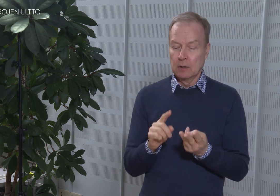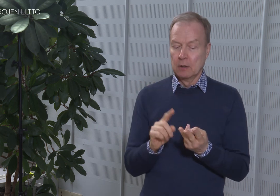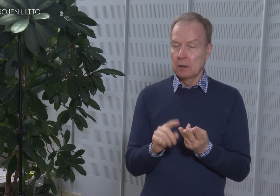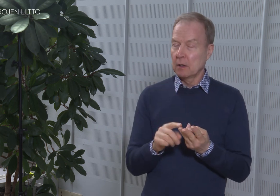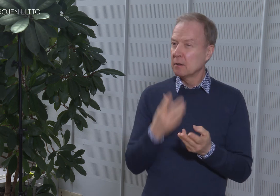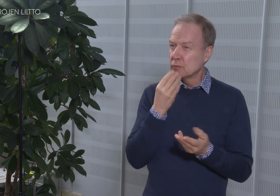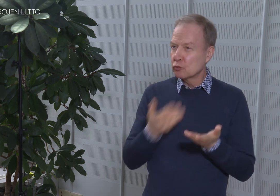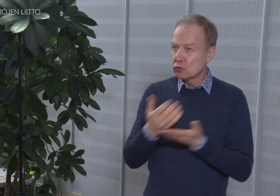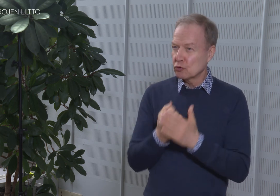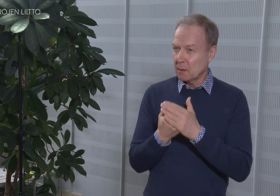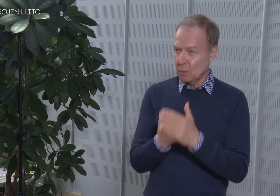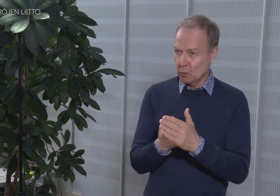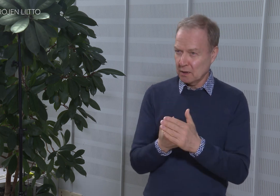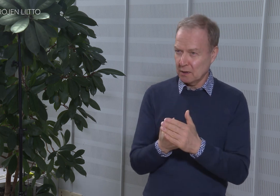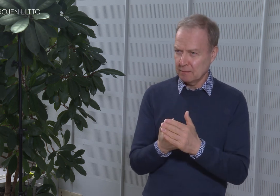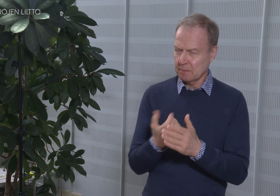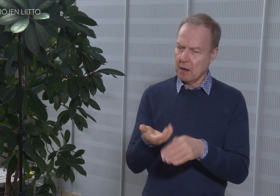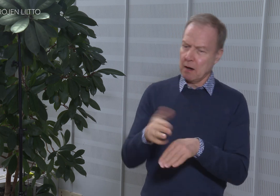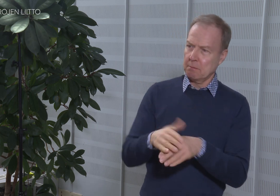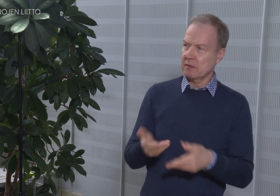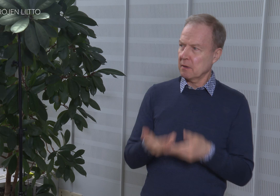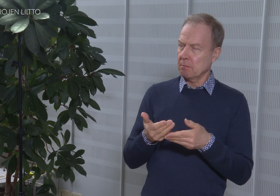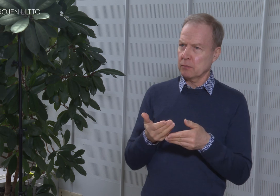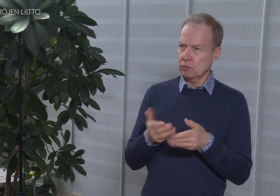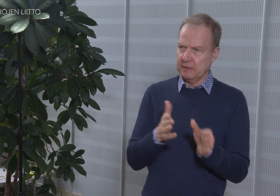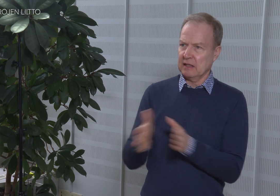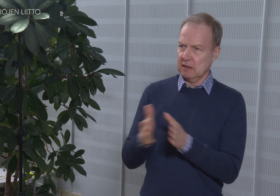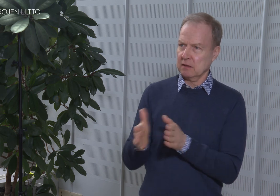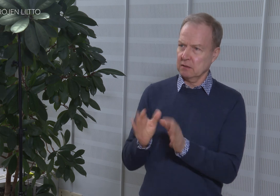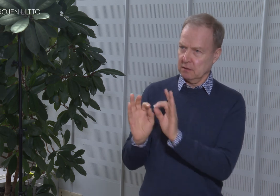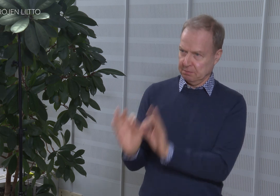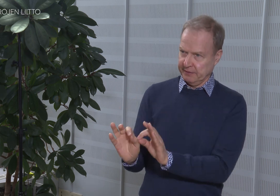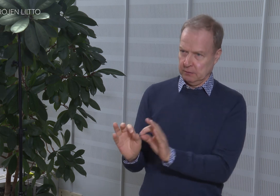Myös ammattilaisten tarjoama psykososiaalinen tuki on järjestettävä, -